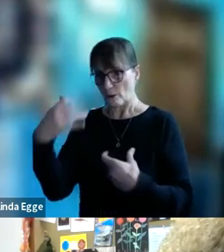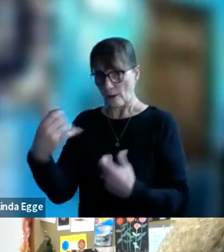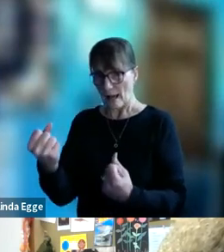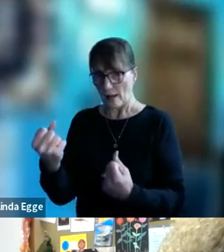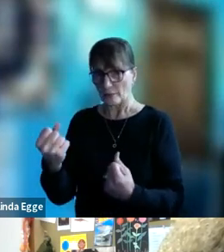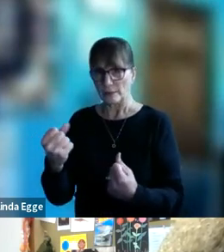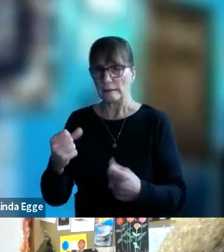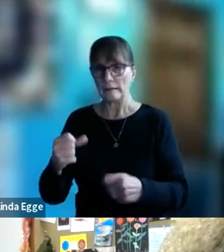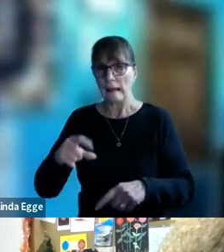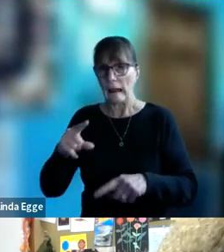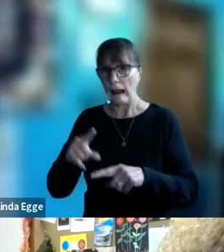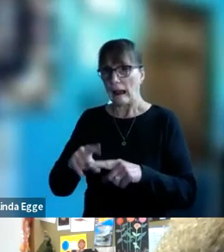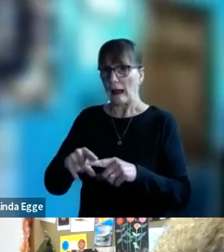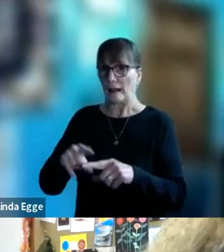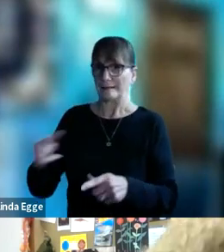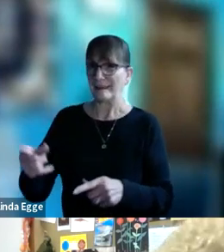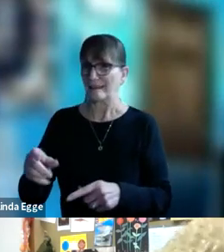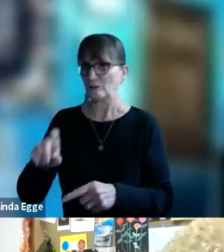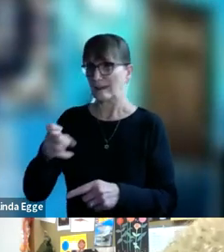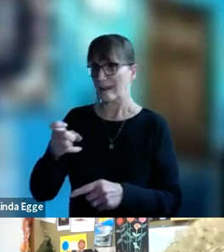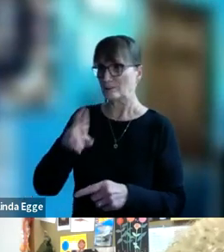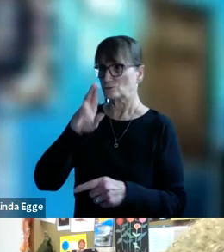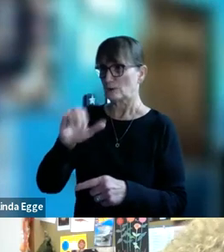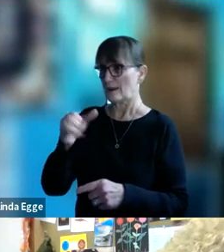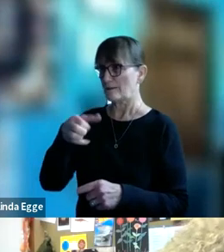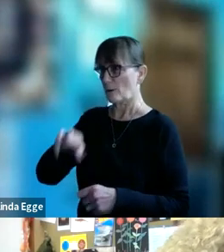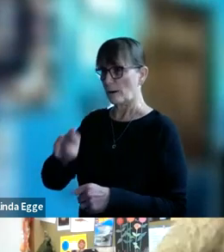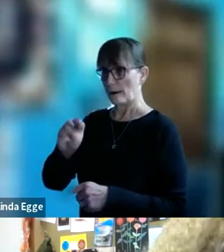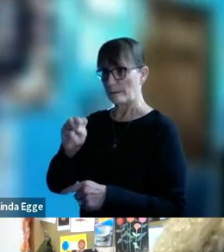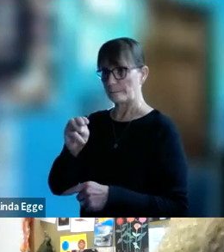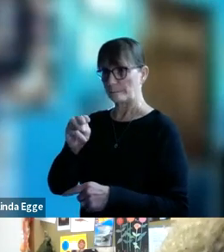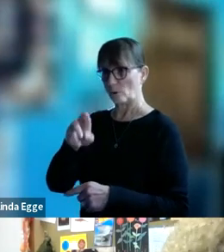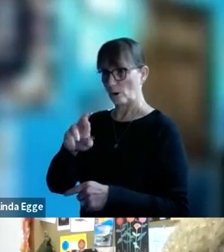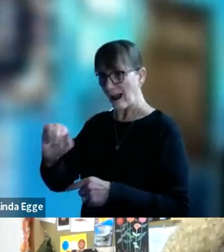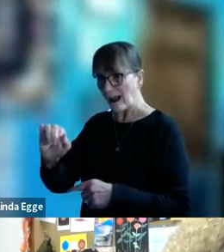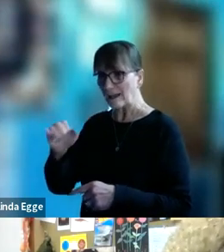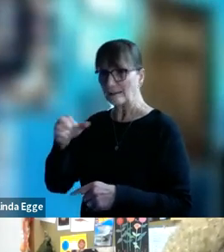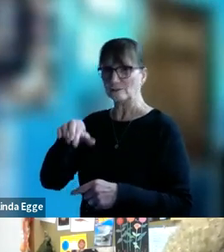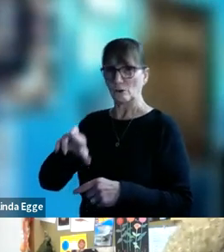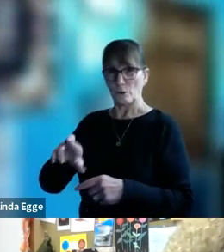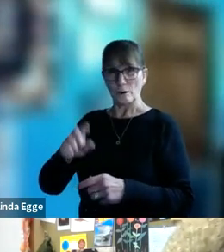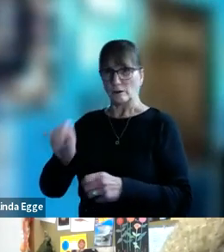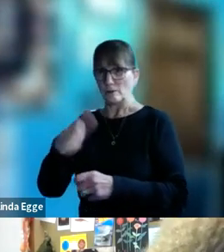No puedo simplemente mirar una radiografía o una resonancia magnética, no puedo simplemente leer un audiograma. Realmente dependemos de ese tipo de información.